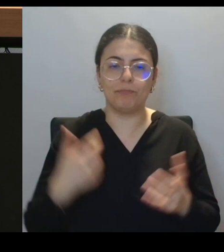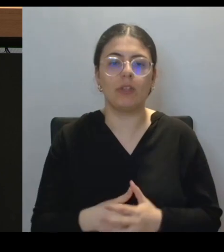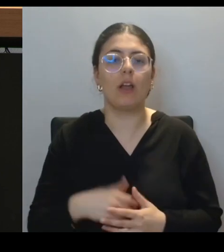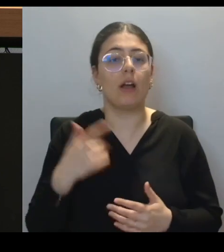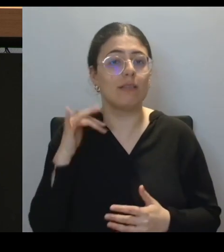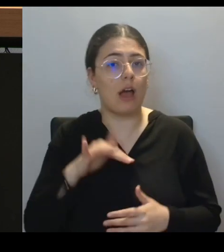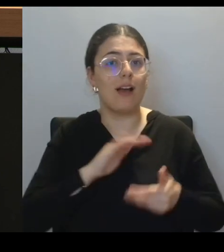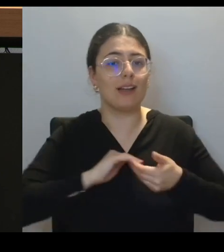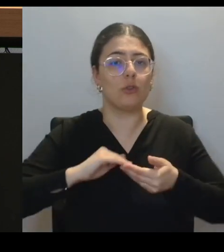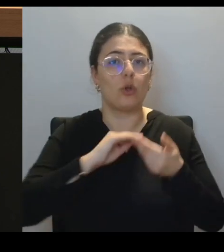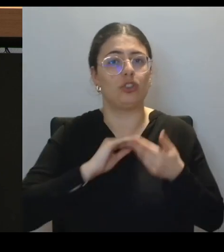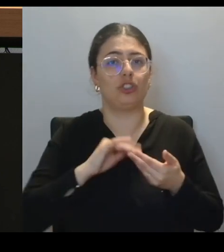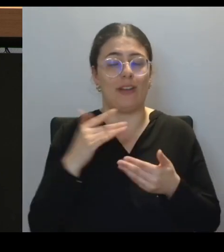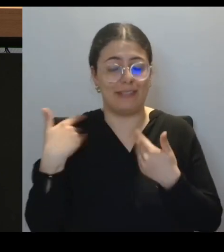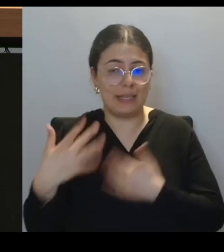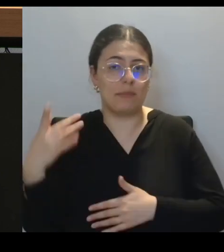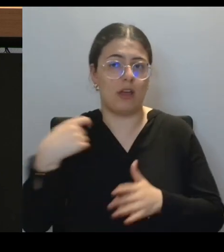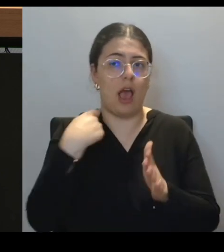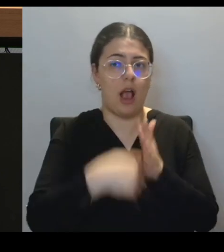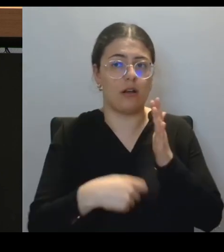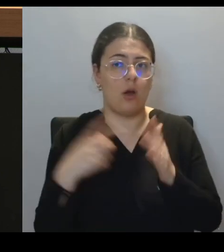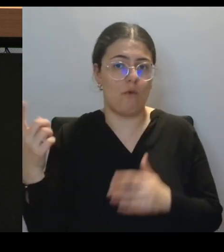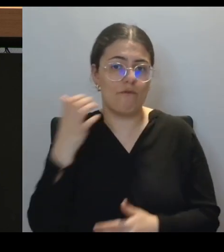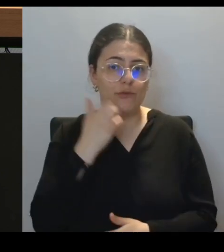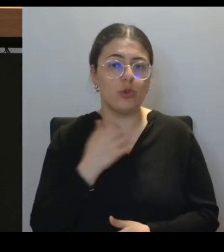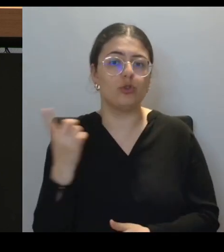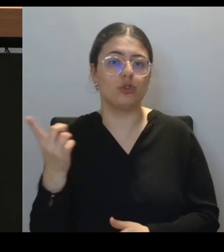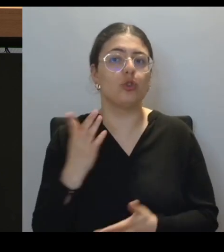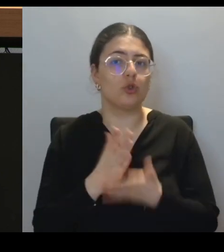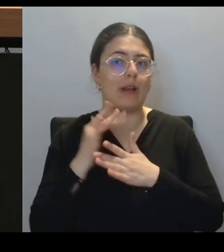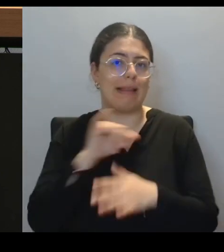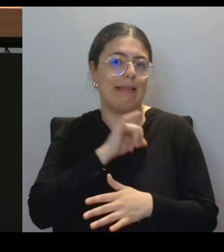Und ich freue mich sehr, dass die SPD geführte Senatsverwaltung aktuell